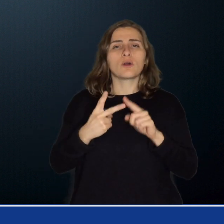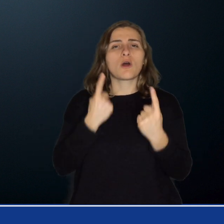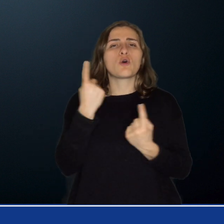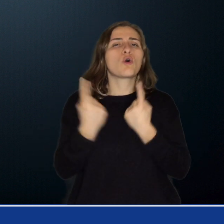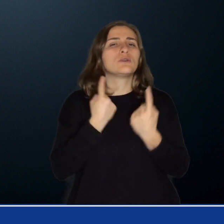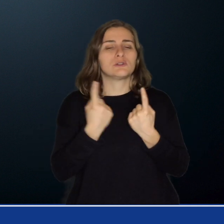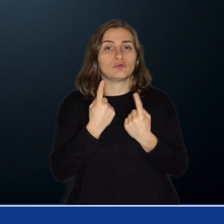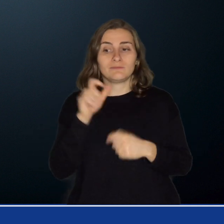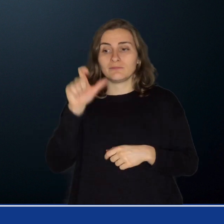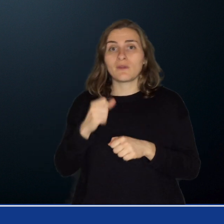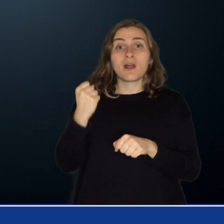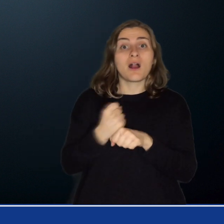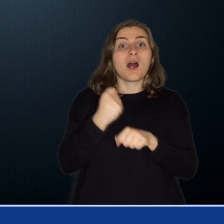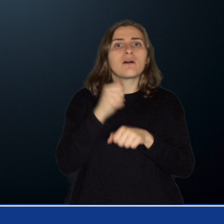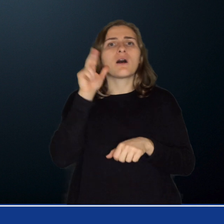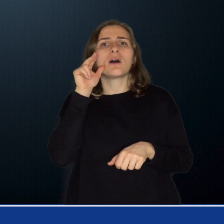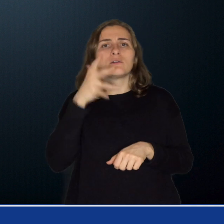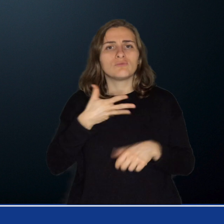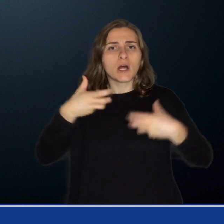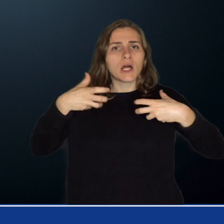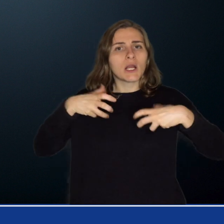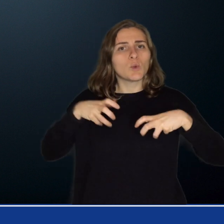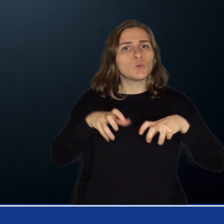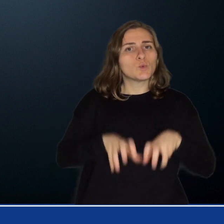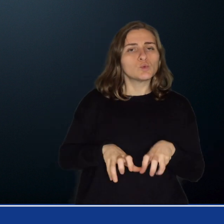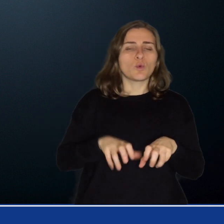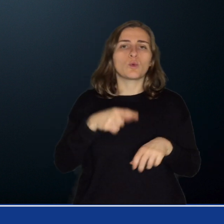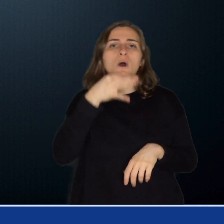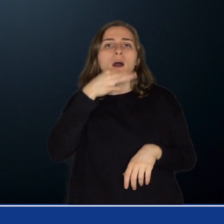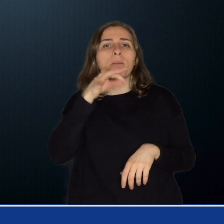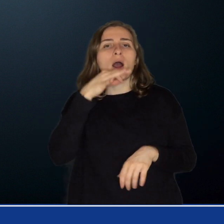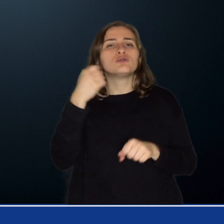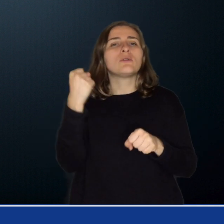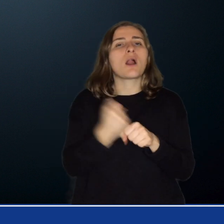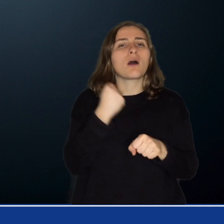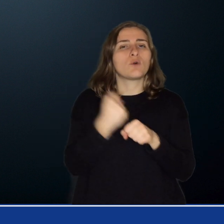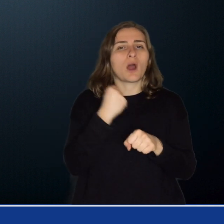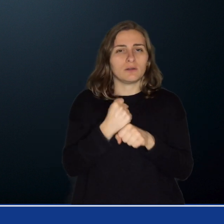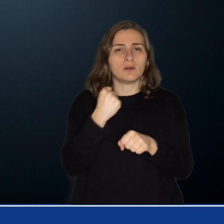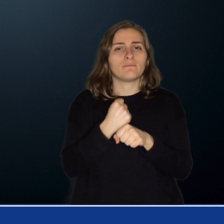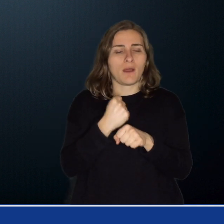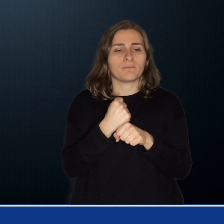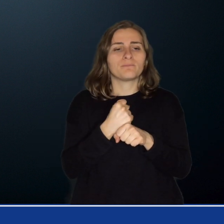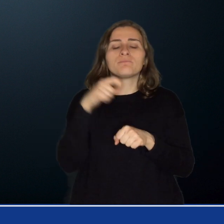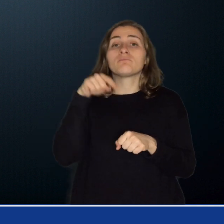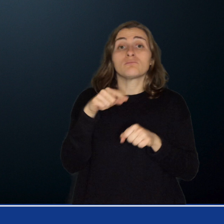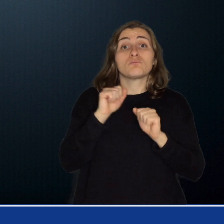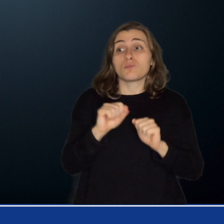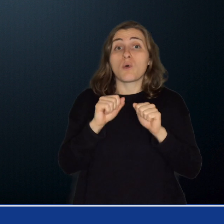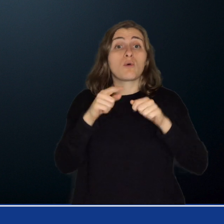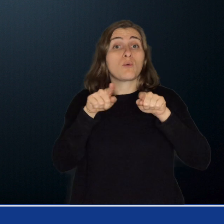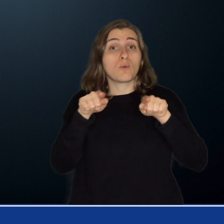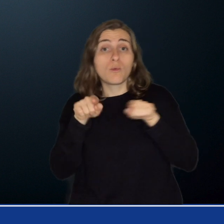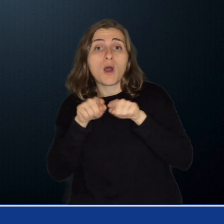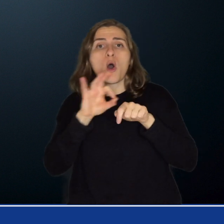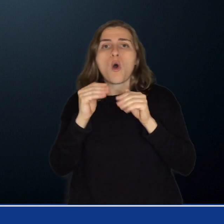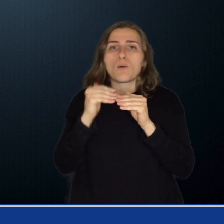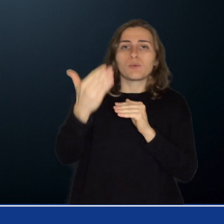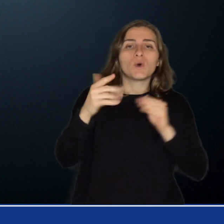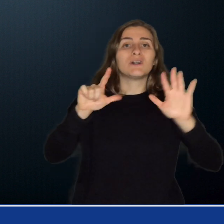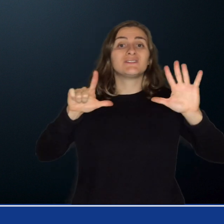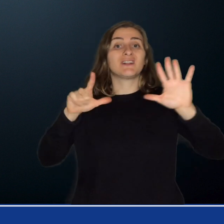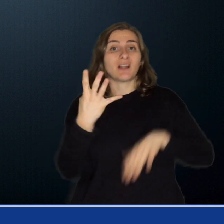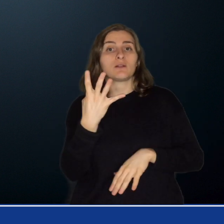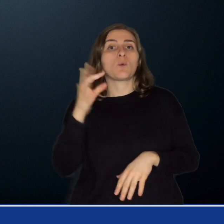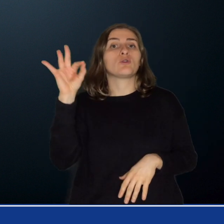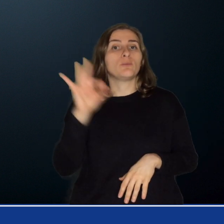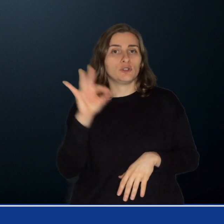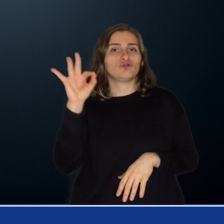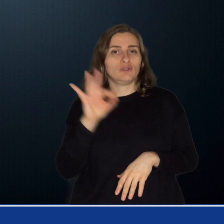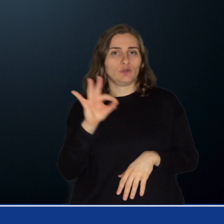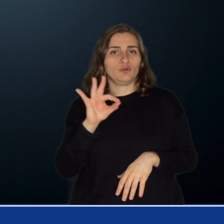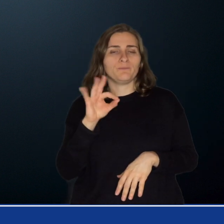2) hanno una riduzione della capacità lavorativa uguale o superiore al 74%